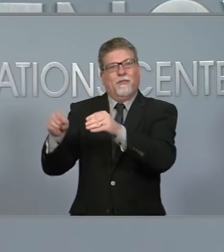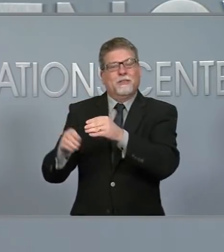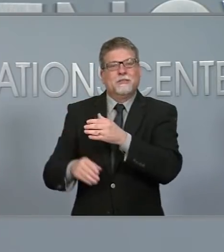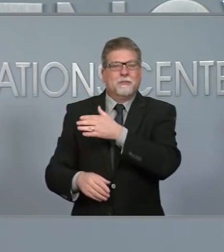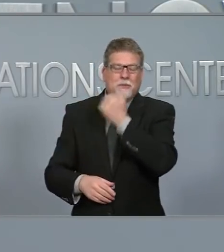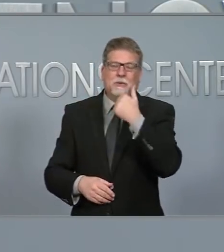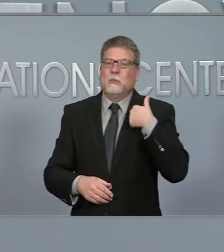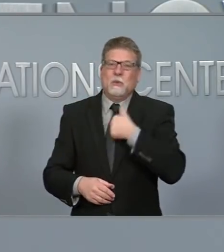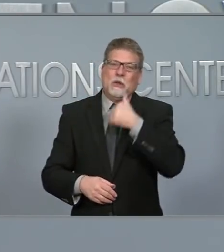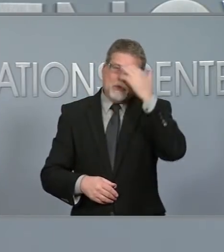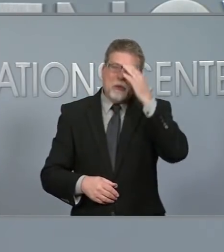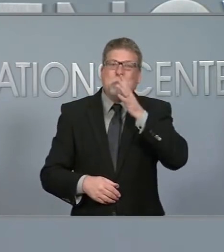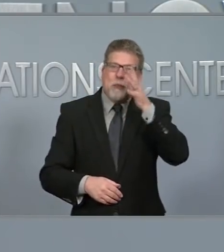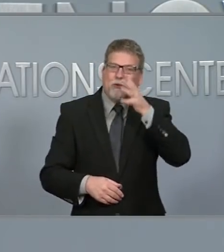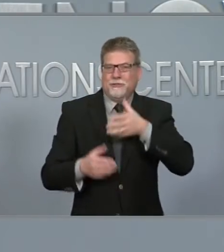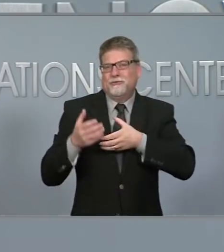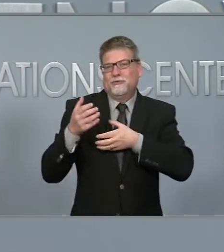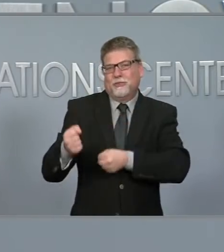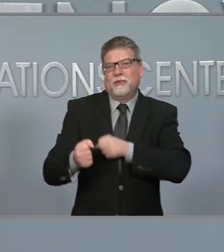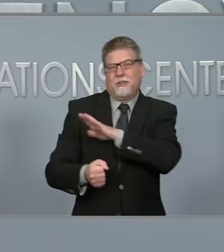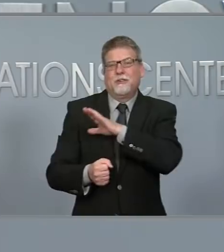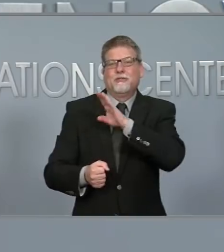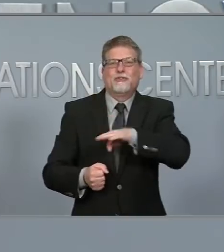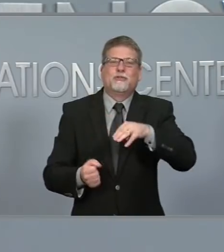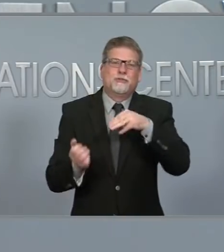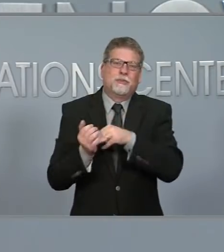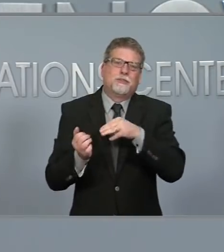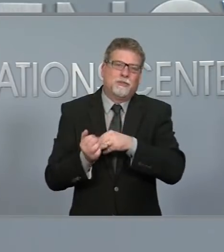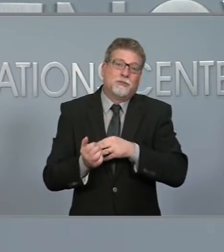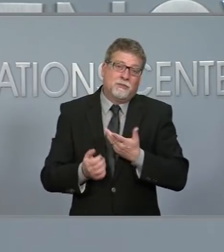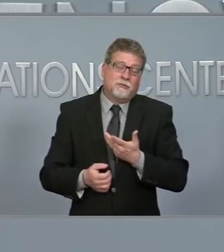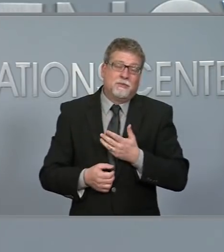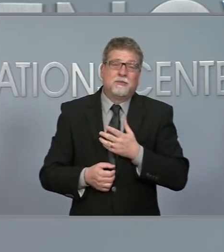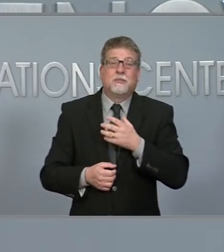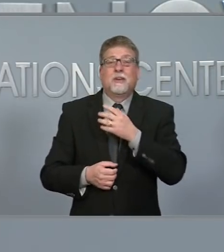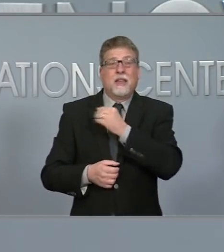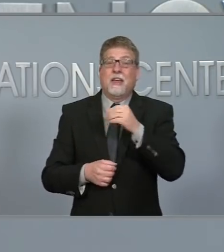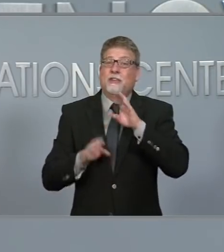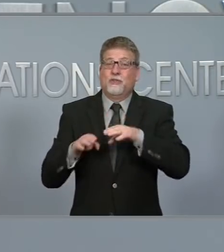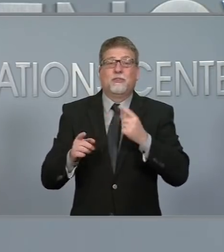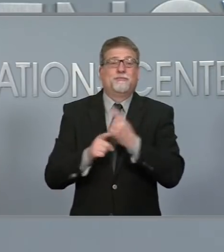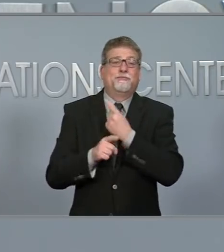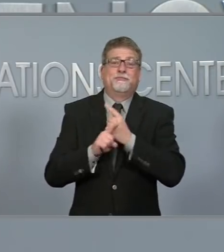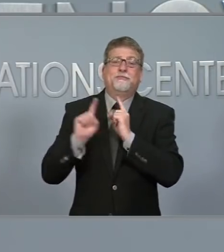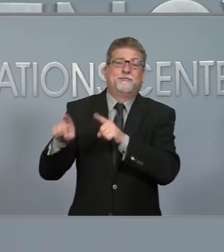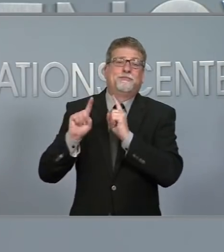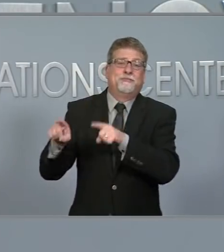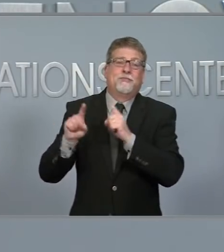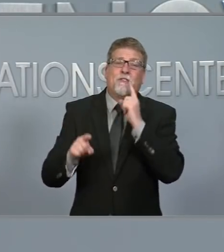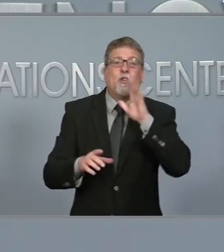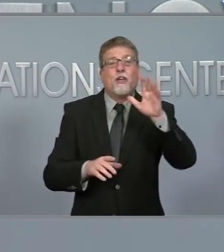los pediatras tengan la vida a la capacidad de administre Iza de administrar